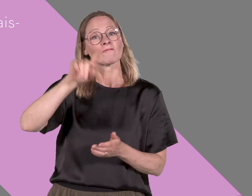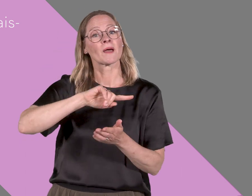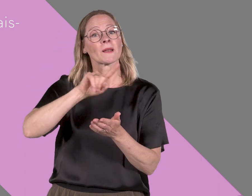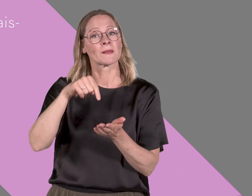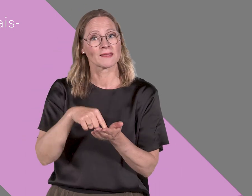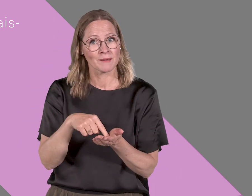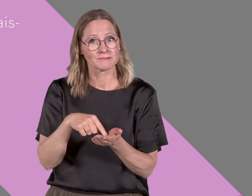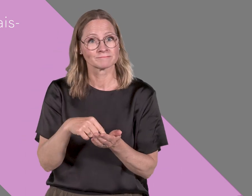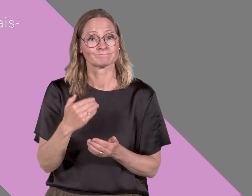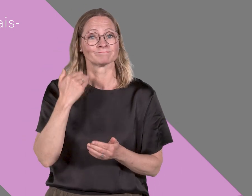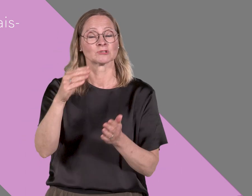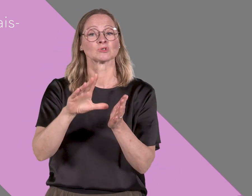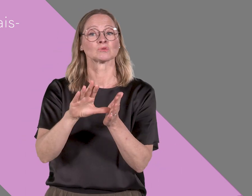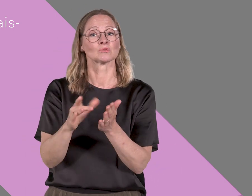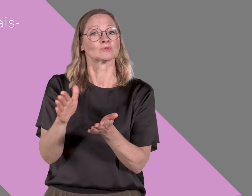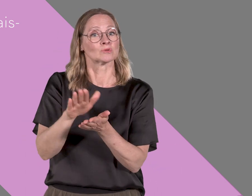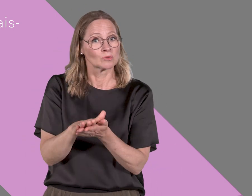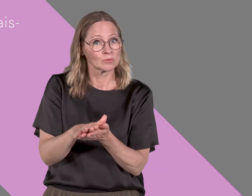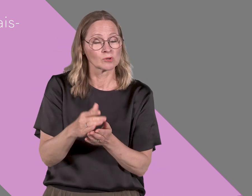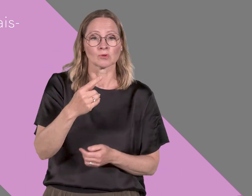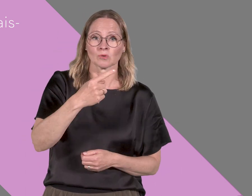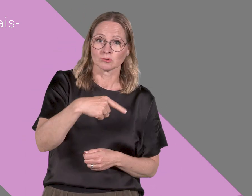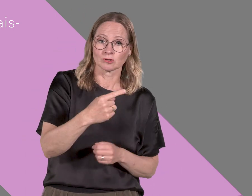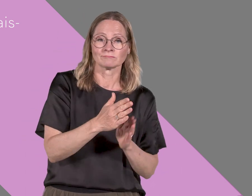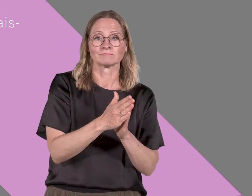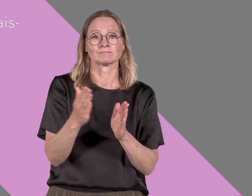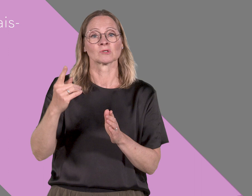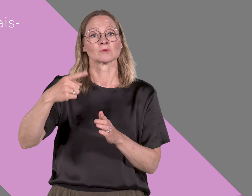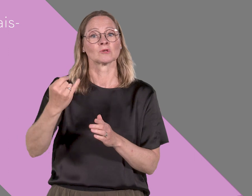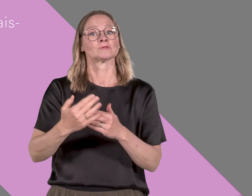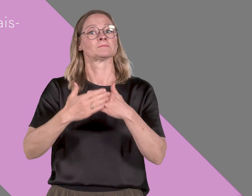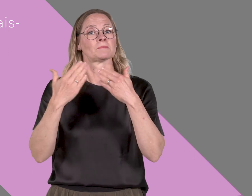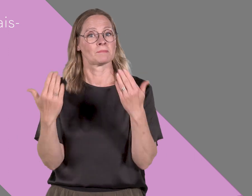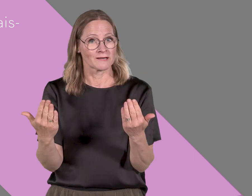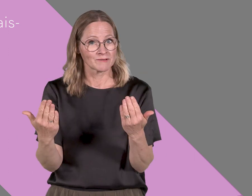Suomen pohjoisimmassa kaupungissa 11.-16.9.2023.